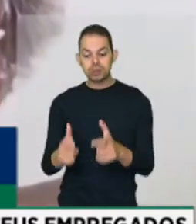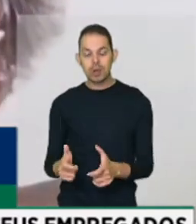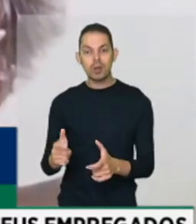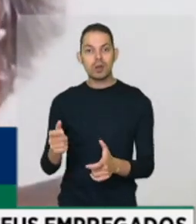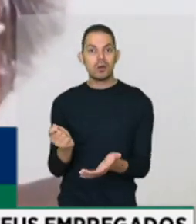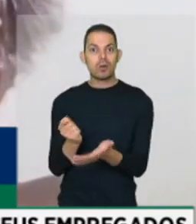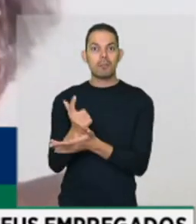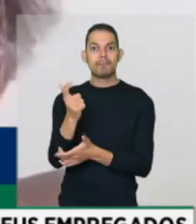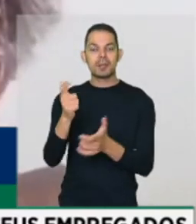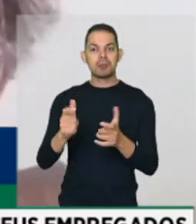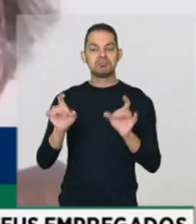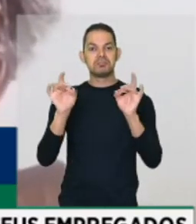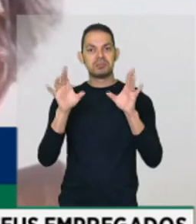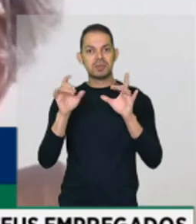PRIVILEGIADO NA FILA. ISSO É UM ABSURDO NUM PAÍS QUE TÊM